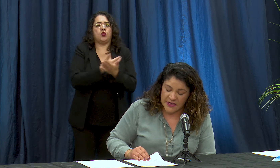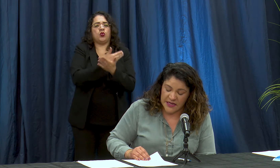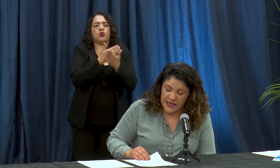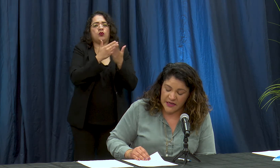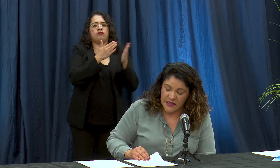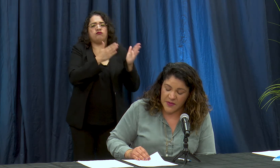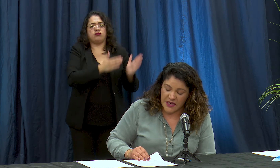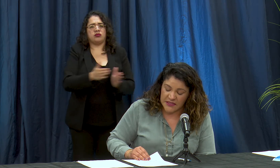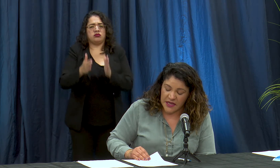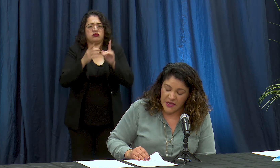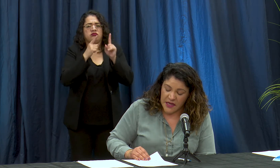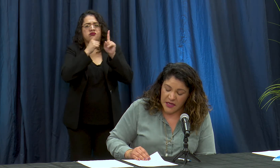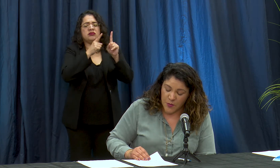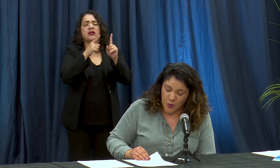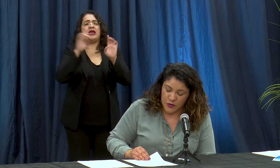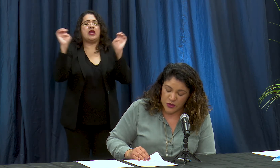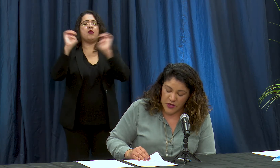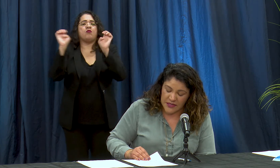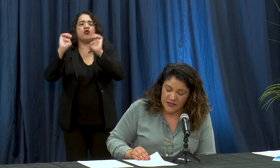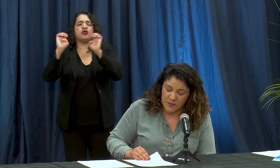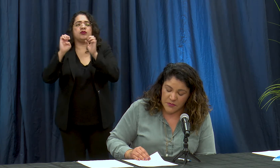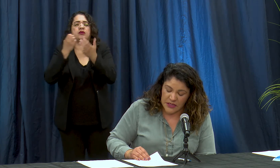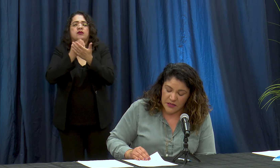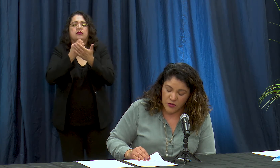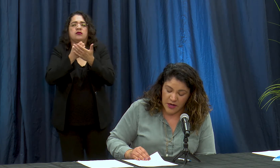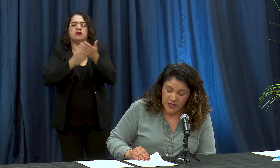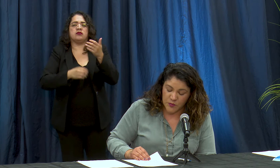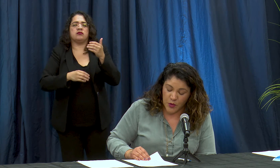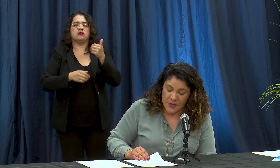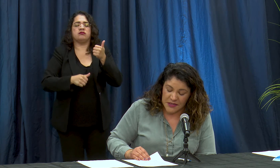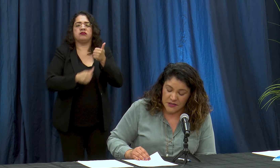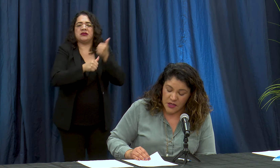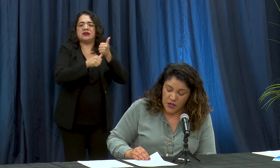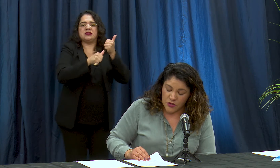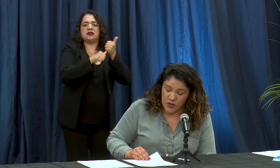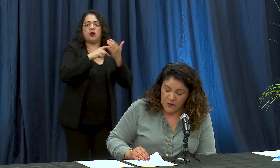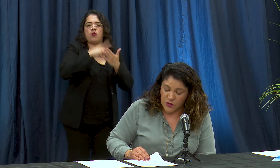alquiler de emergencia que proportion hasta mil dólares por más durante on